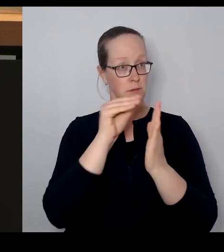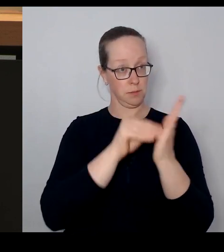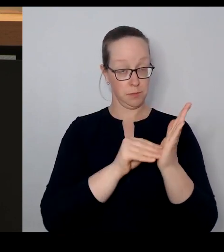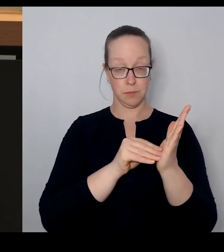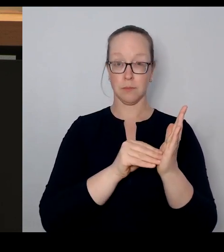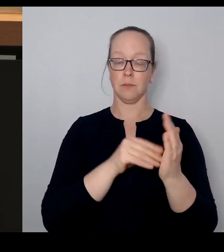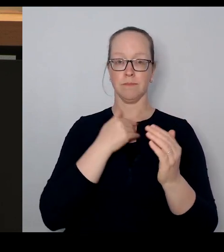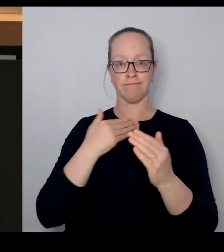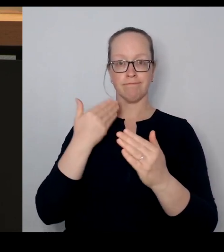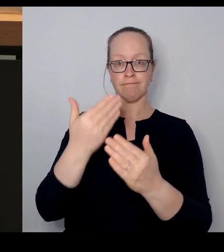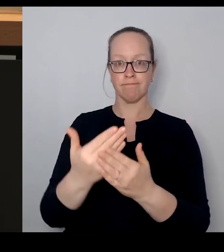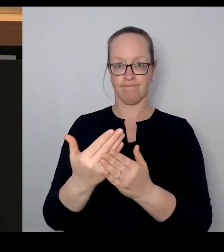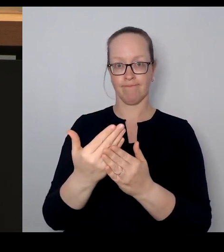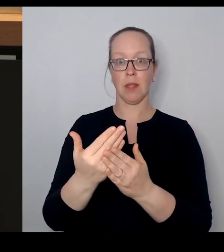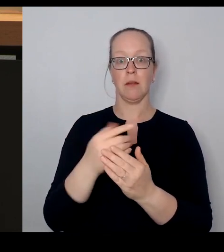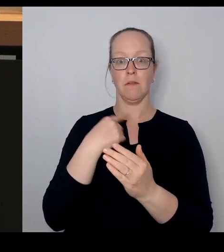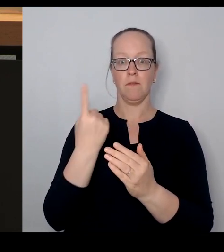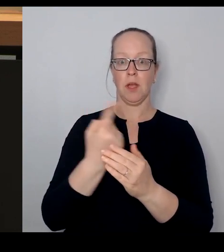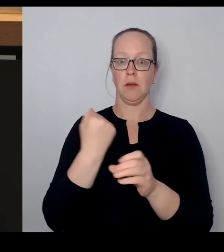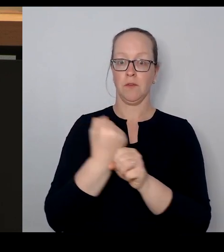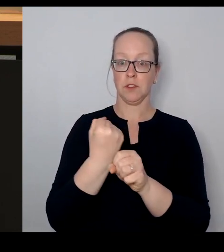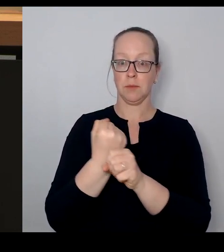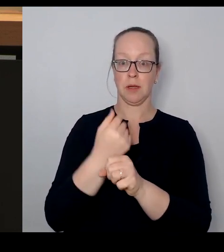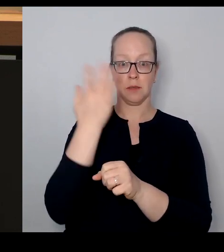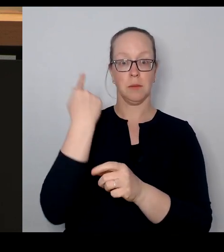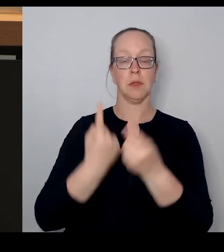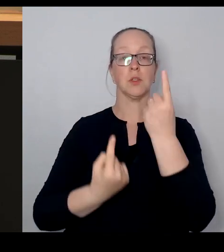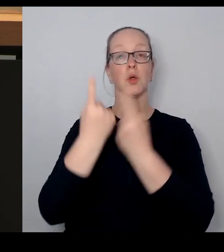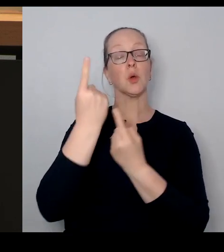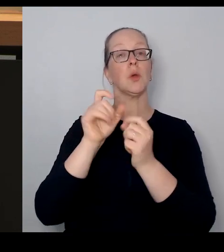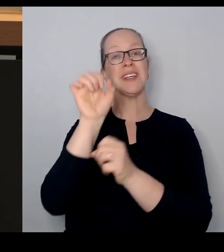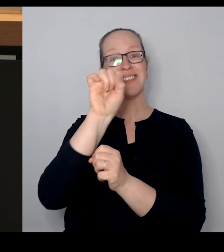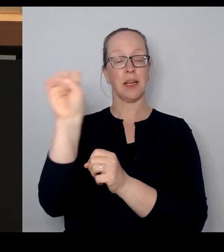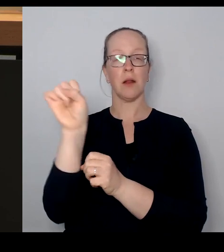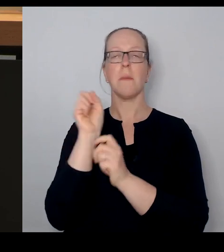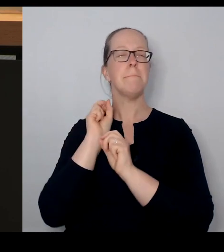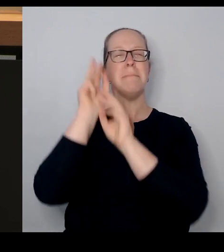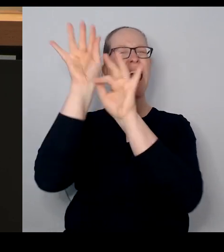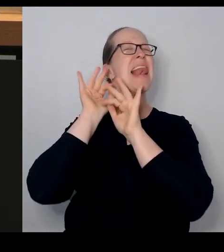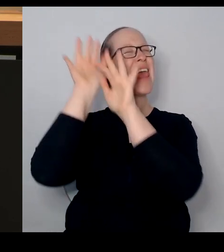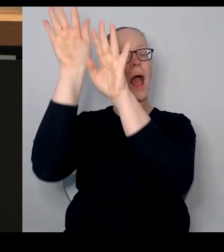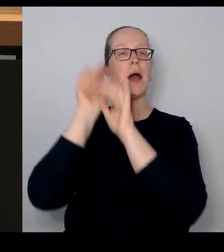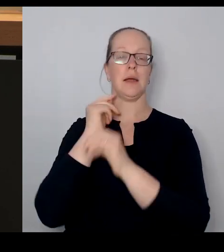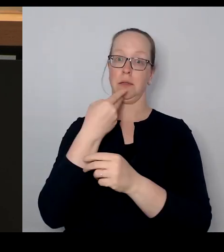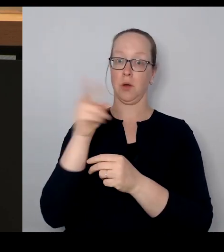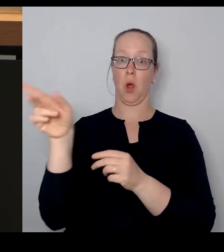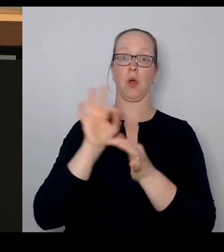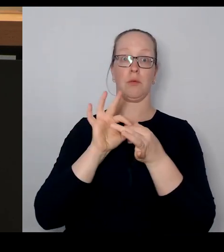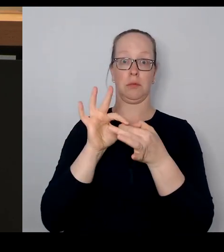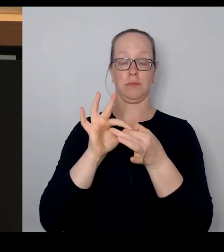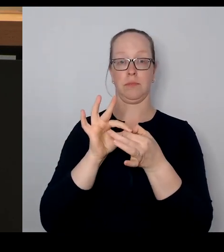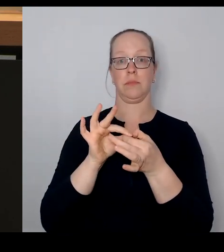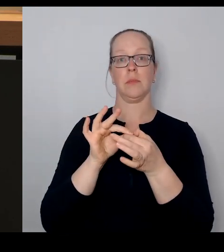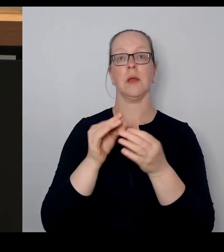für die Nahverkehrsverträge gesichert Wir haben Hunderte von neuen Bussen bestellt, wir haben Busspuren angeordnet und nicht wie sie